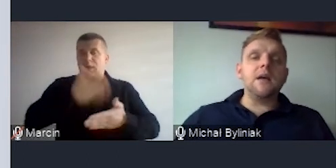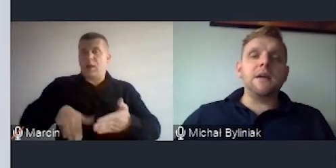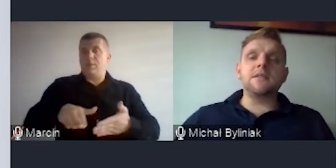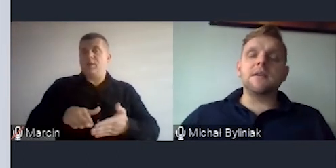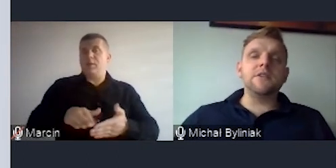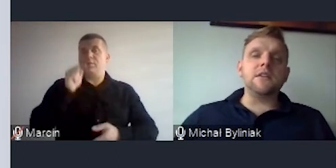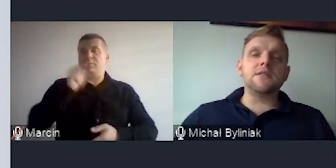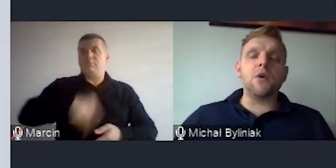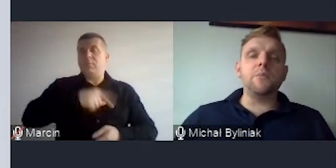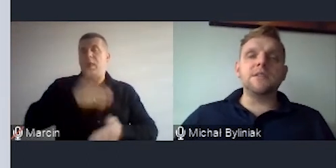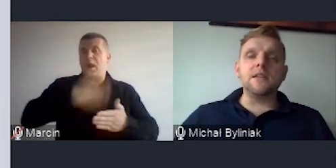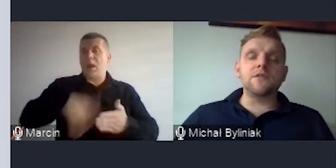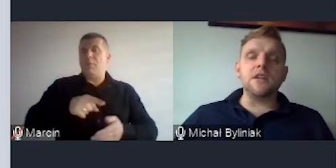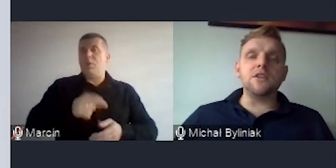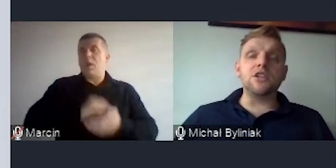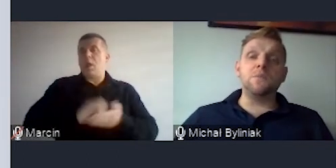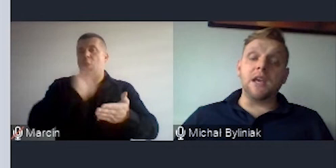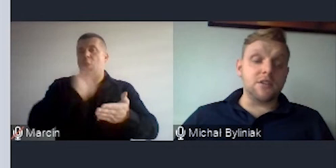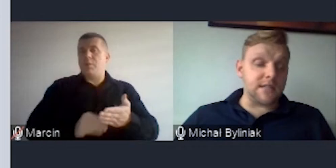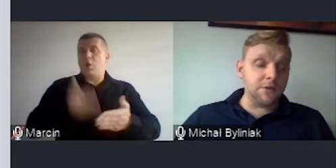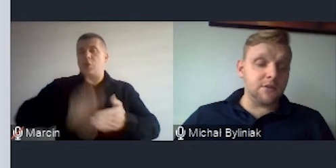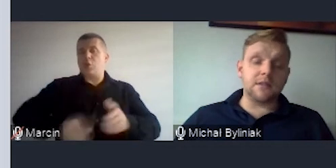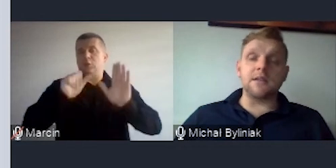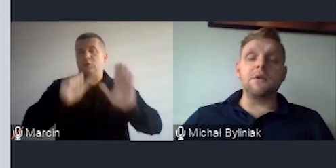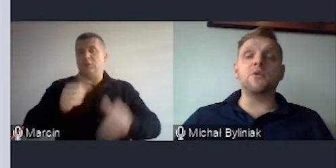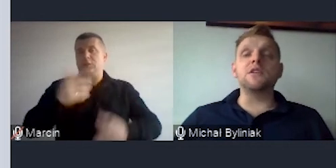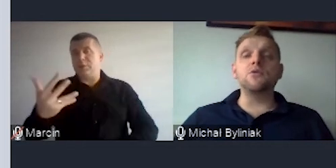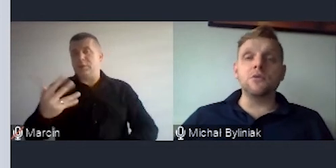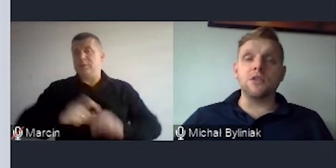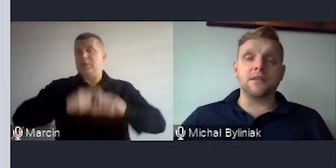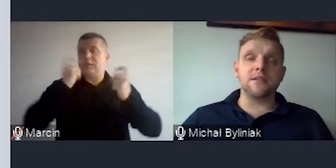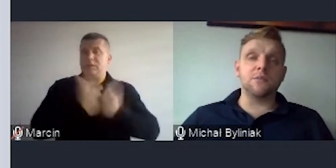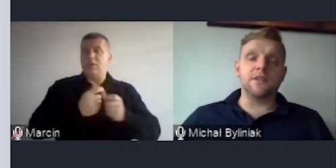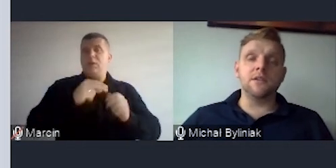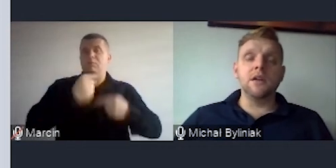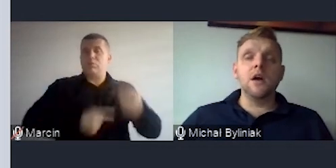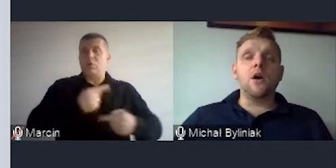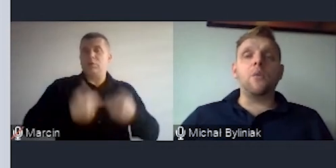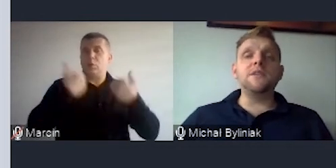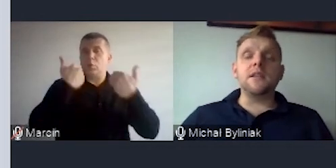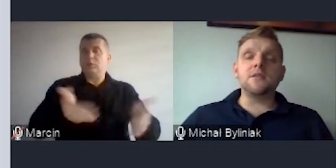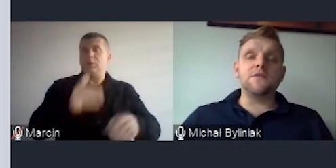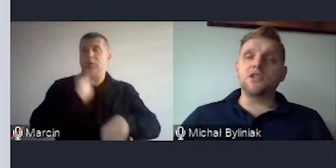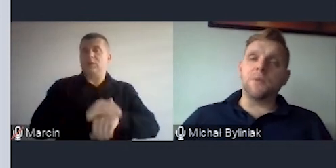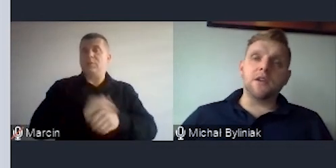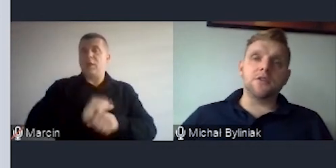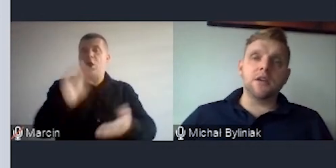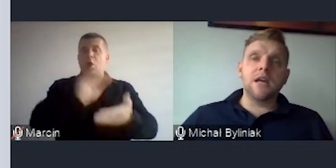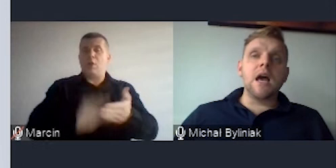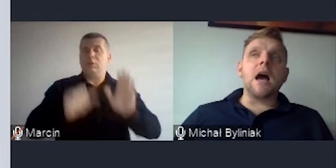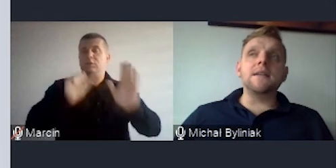Te elementy zapytania są opisane w rozdziale 6.5, całe procedury udzielania zamówień opisane są w 6.5,